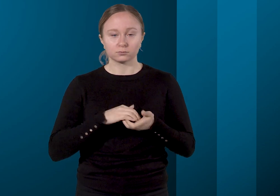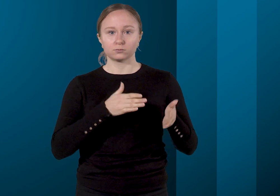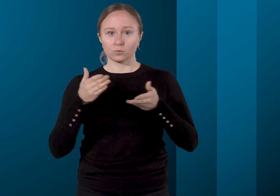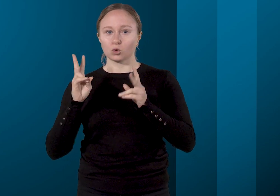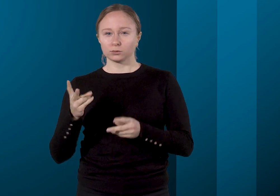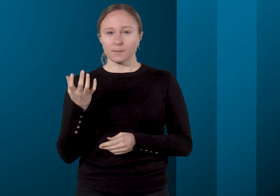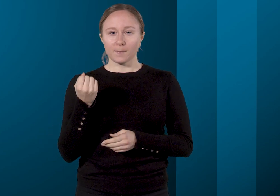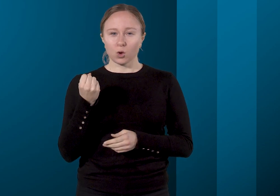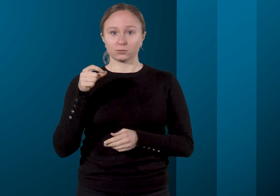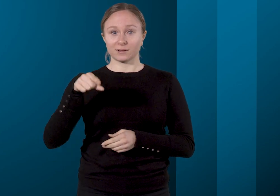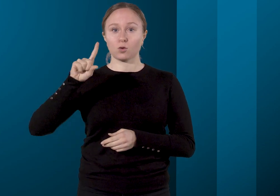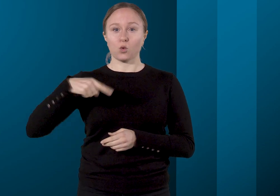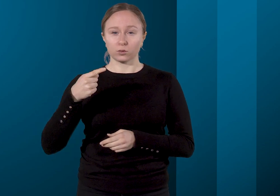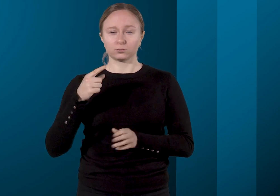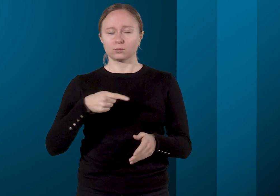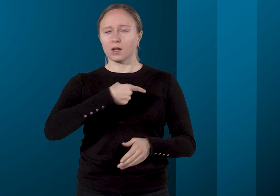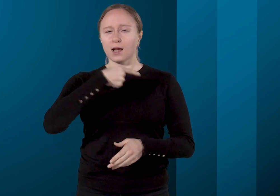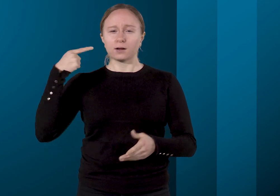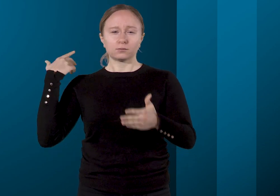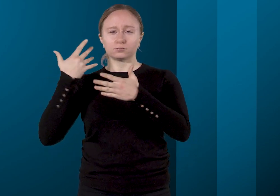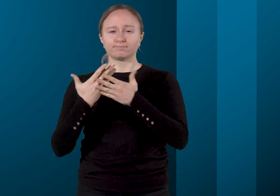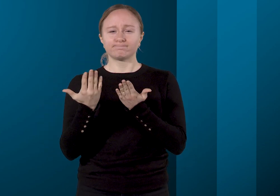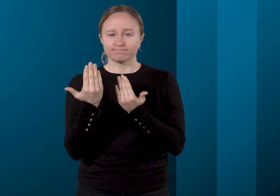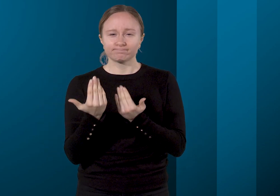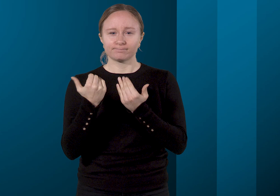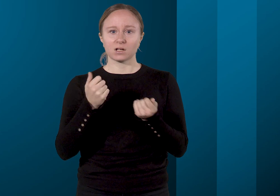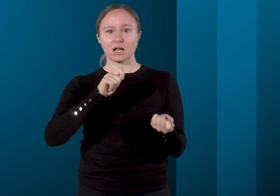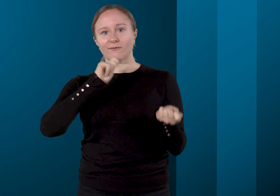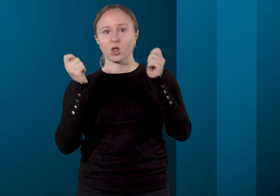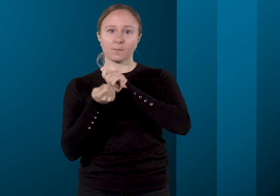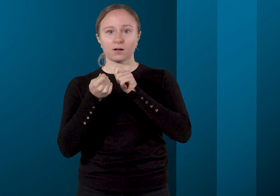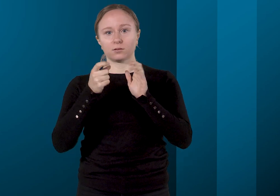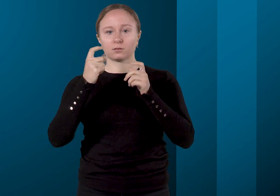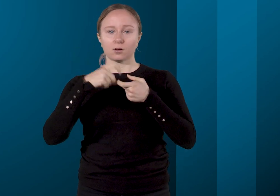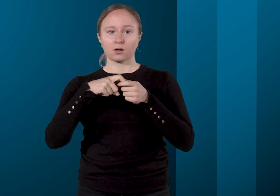och eventuellt också året då den länge efterlängtade reformerade -